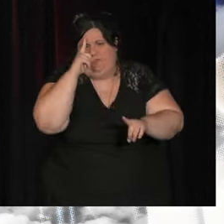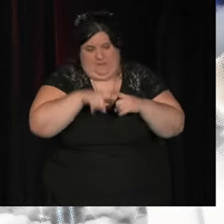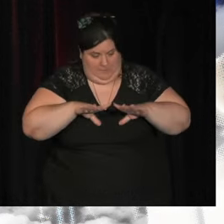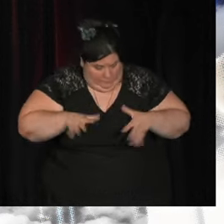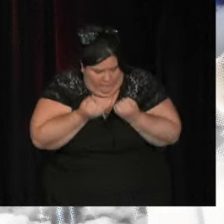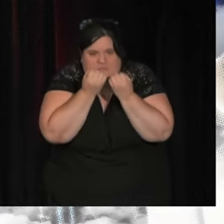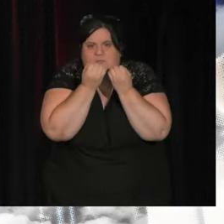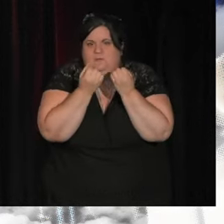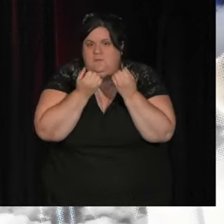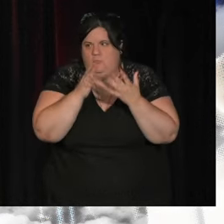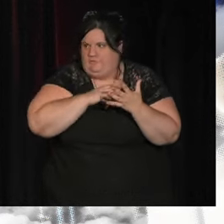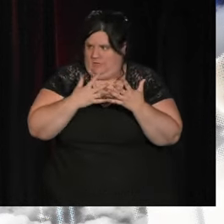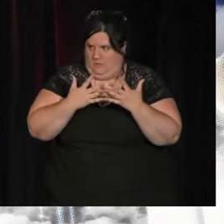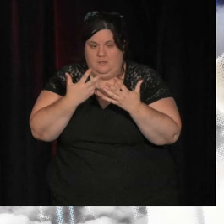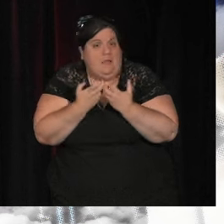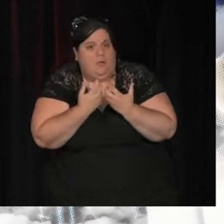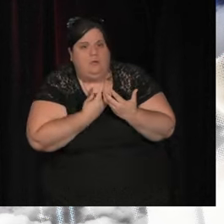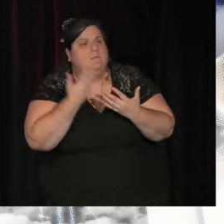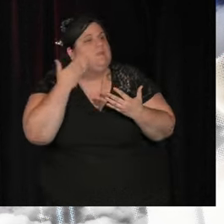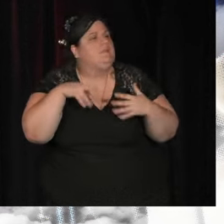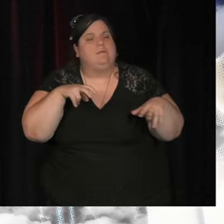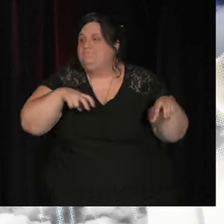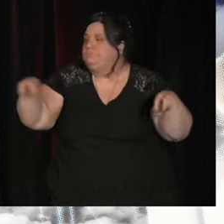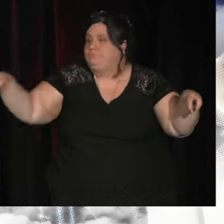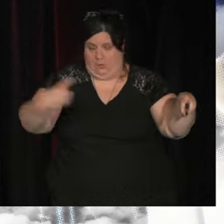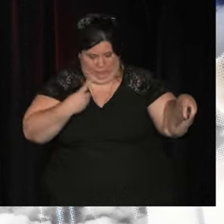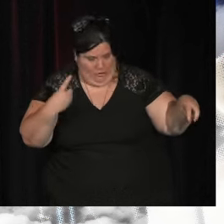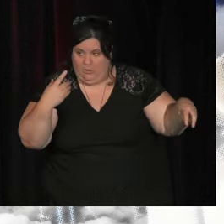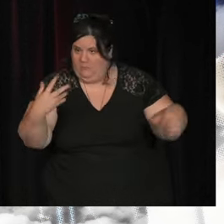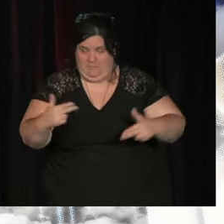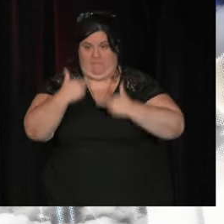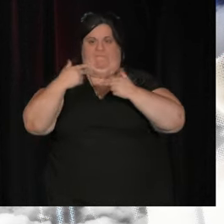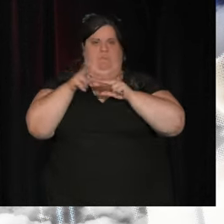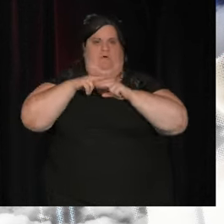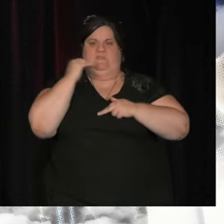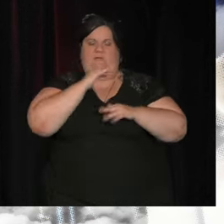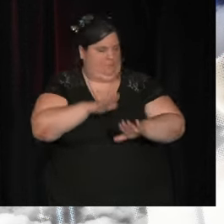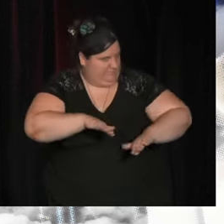c'est un peu la capacité de rester en vie quand tu es tout seul, quand tu es livré à toi-même. Et on parle de jeu en équipe donc il y a un autre aspect qui est